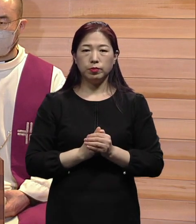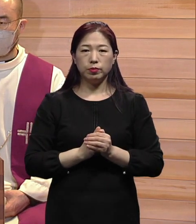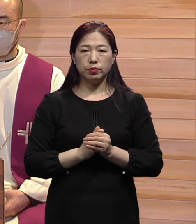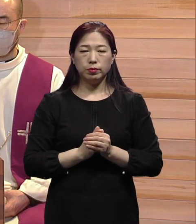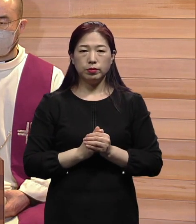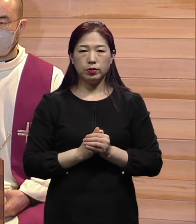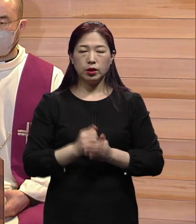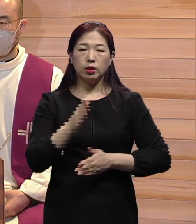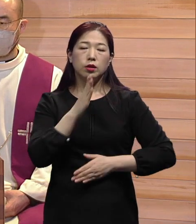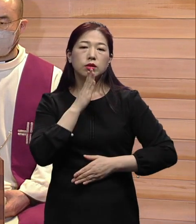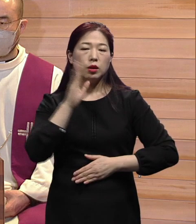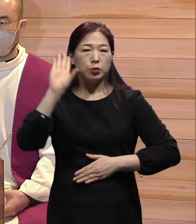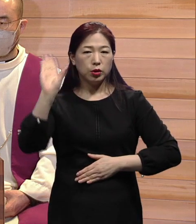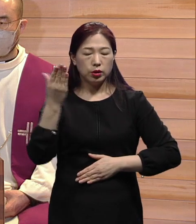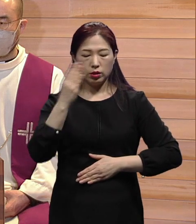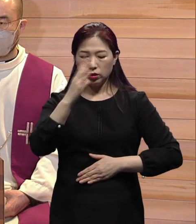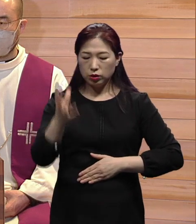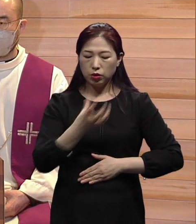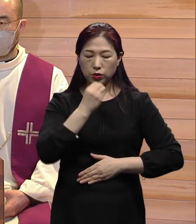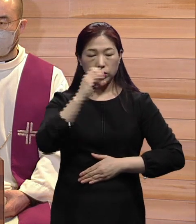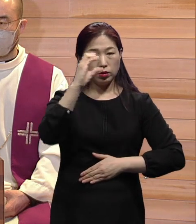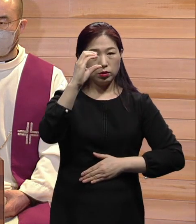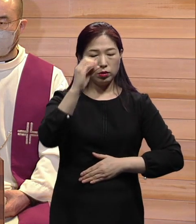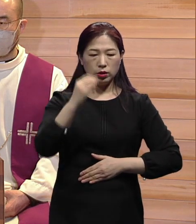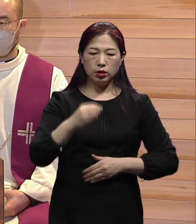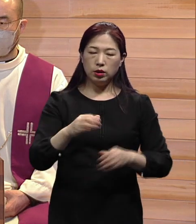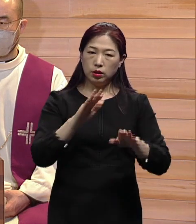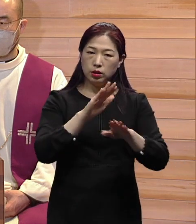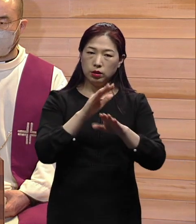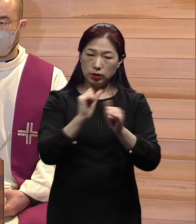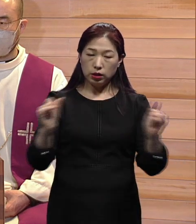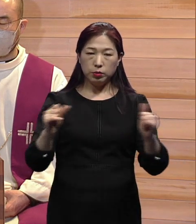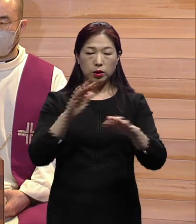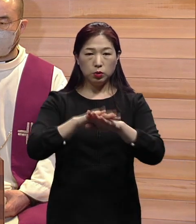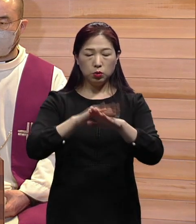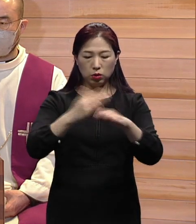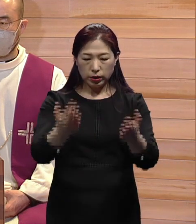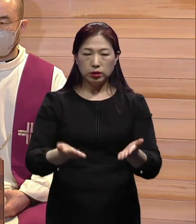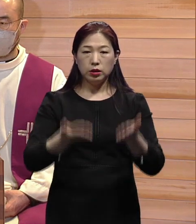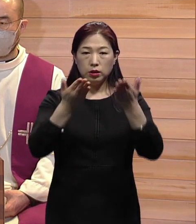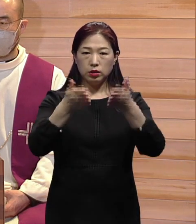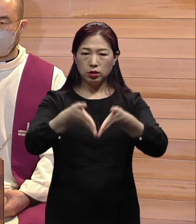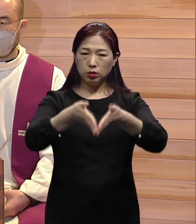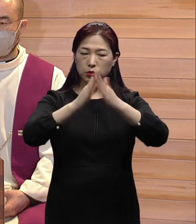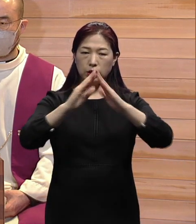참된 성전은 사람의 손으로 세워 바쳐진 건물이 아니라